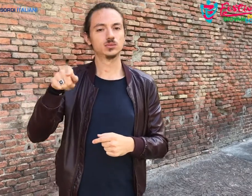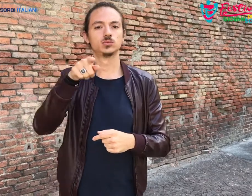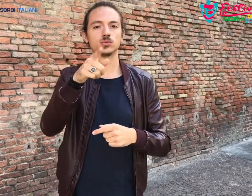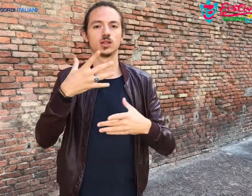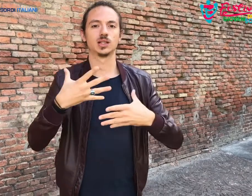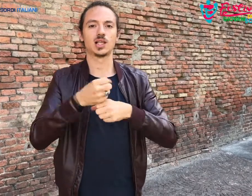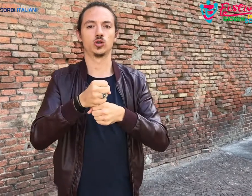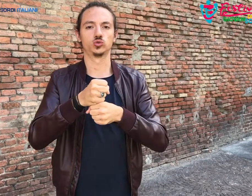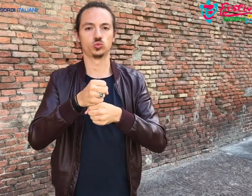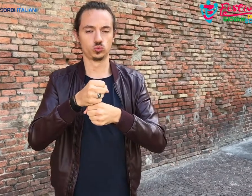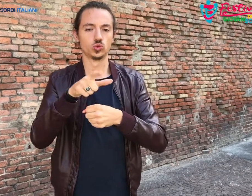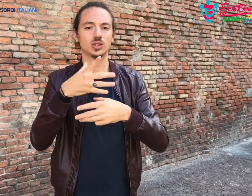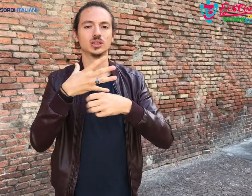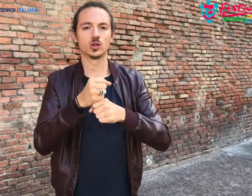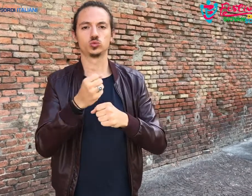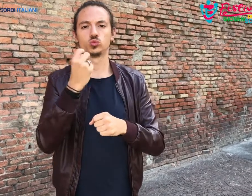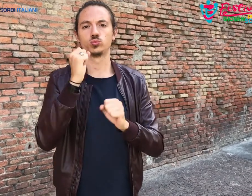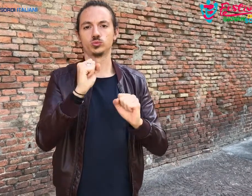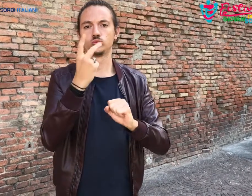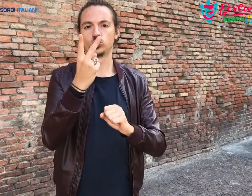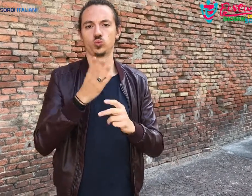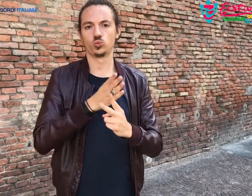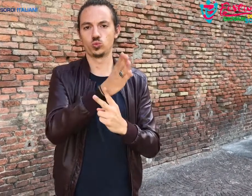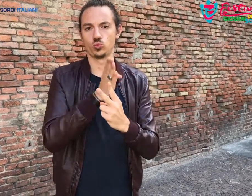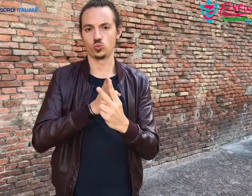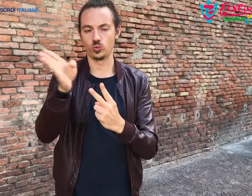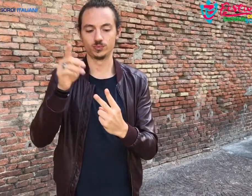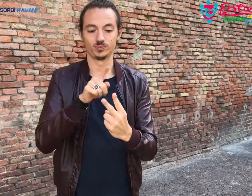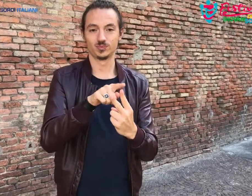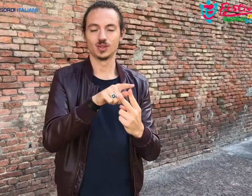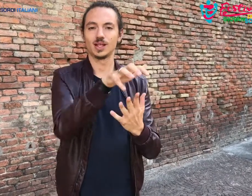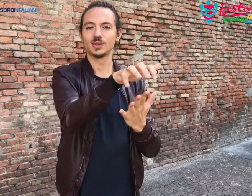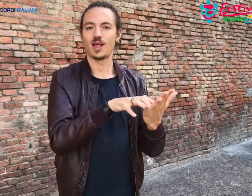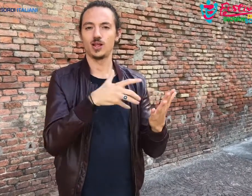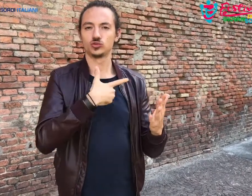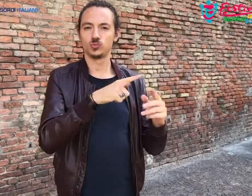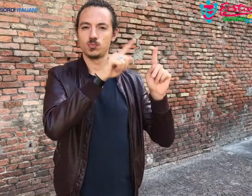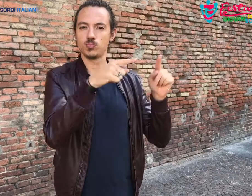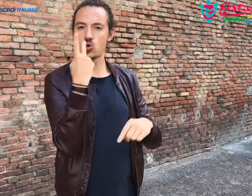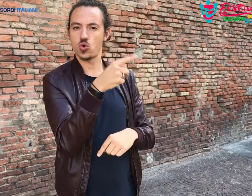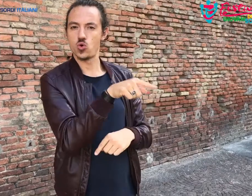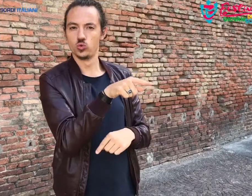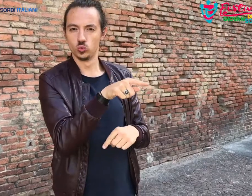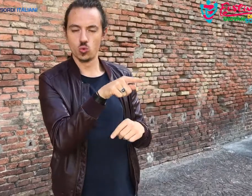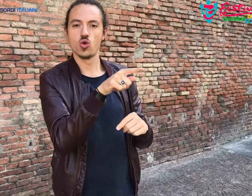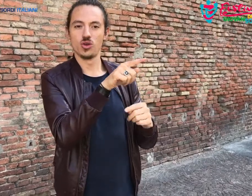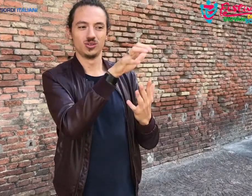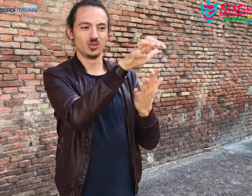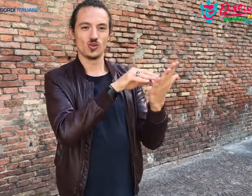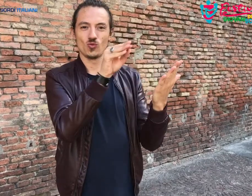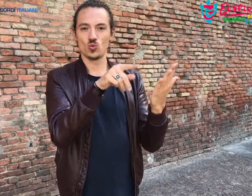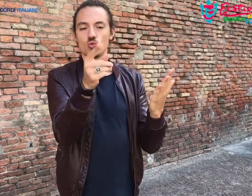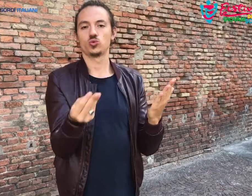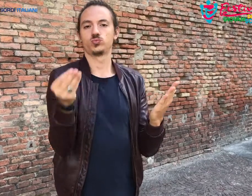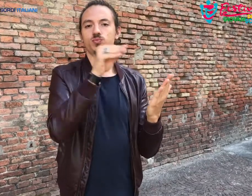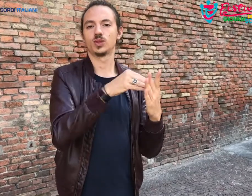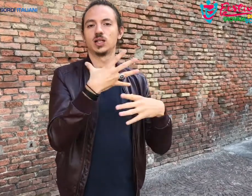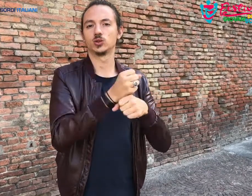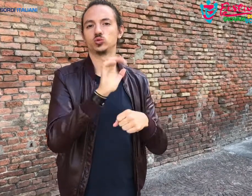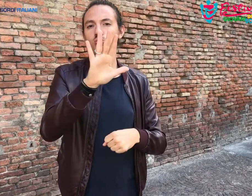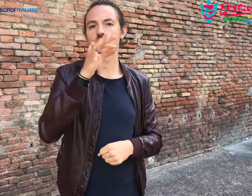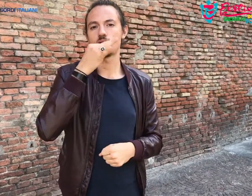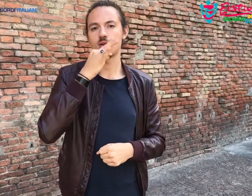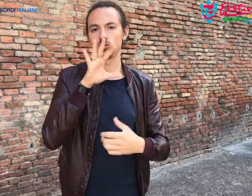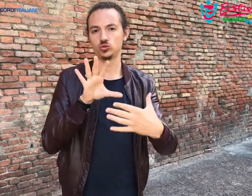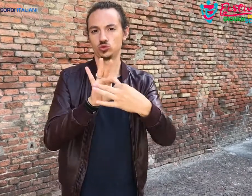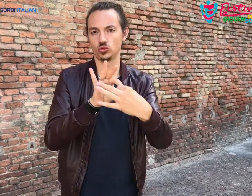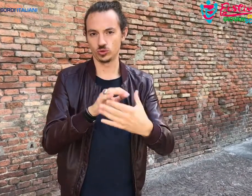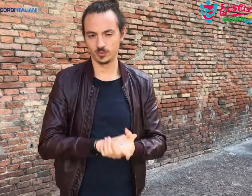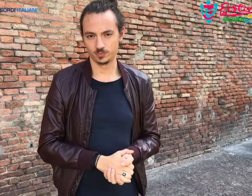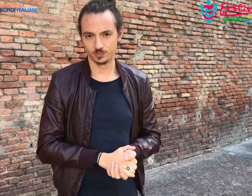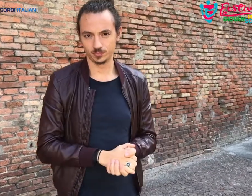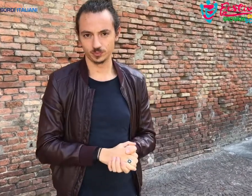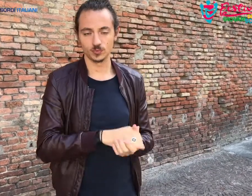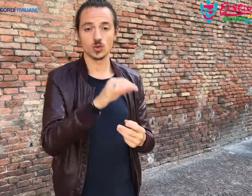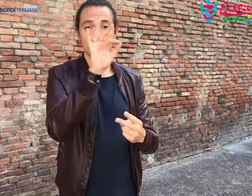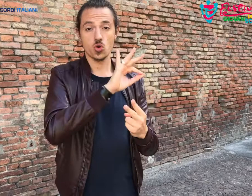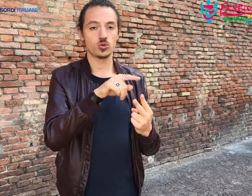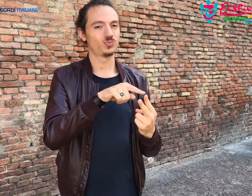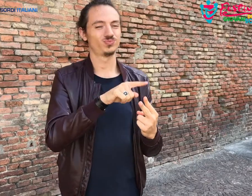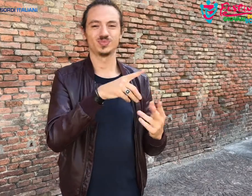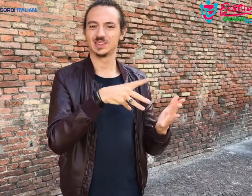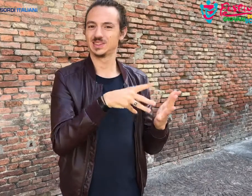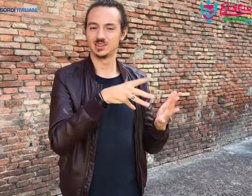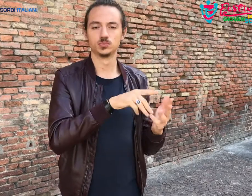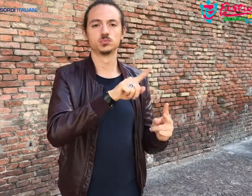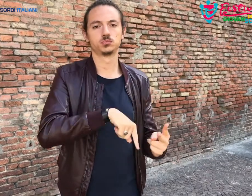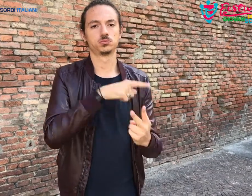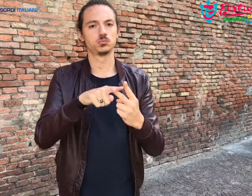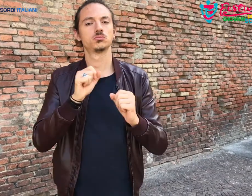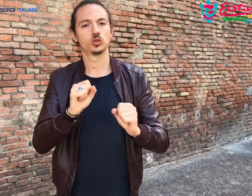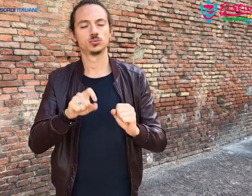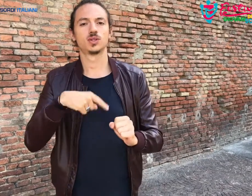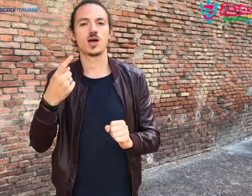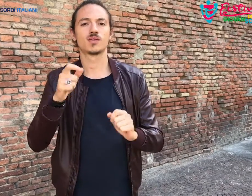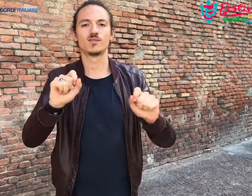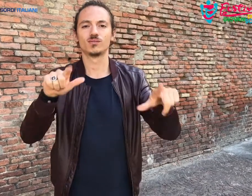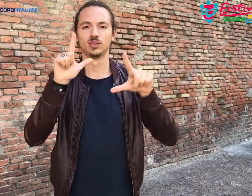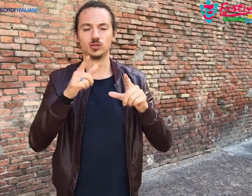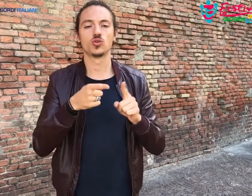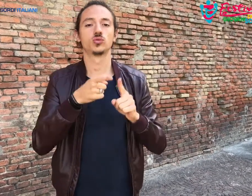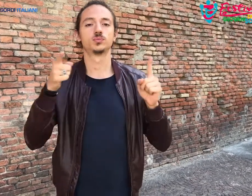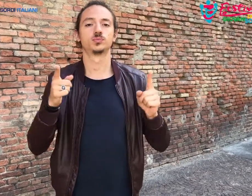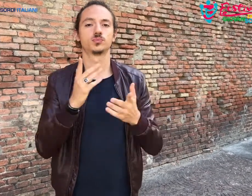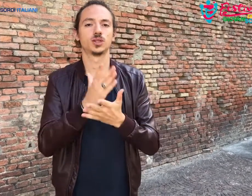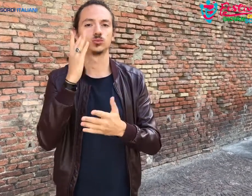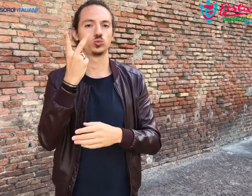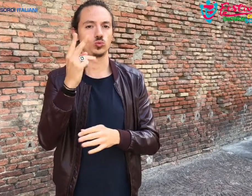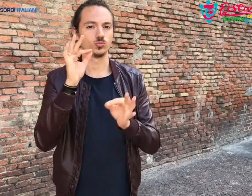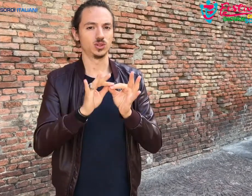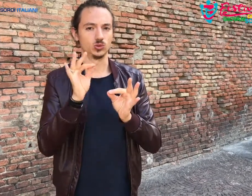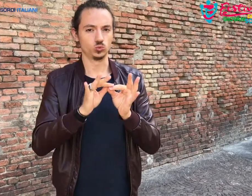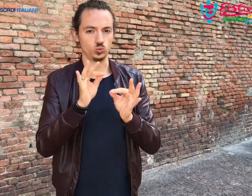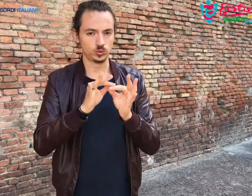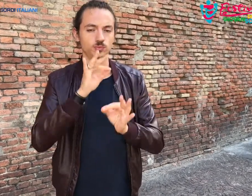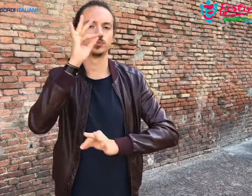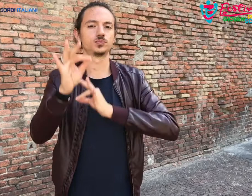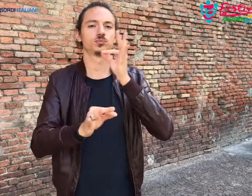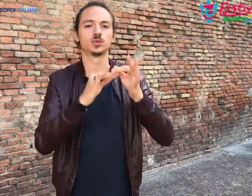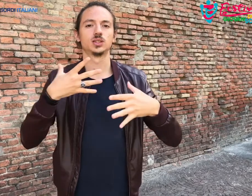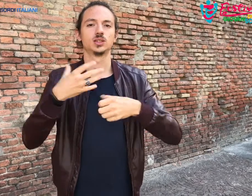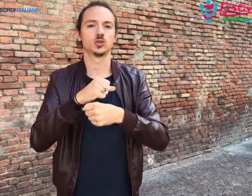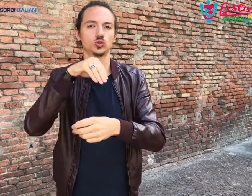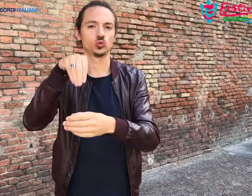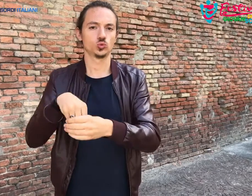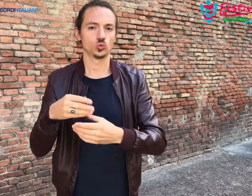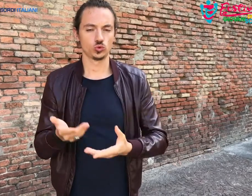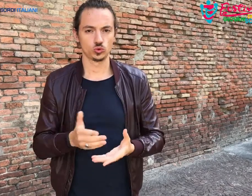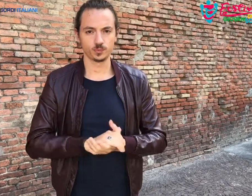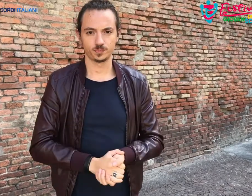ossia il riassunto che può essere scritto nel testo sottostante oppure spiegato tramite video (max.2 min).